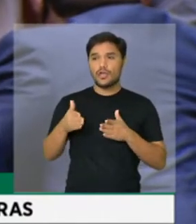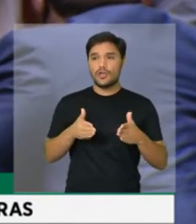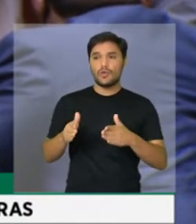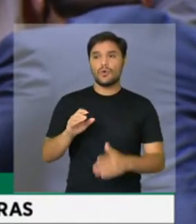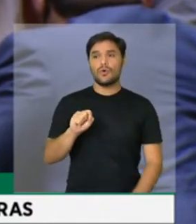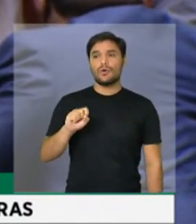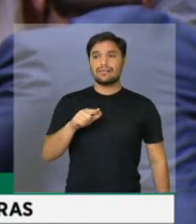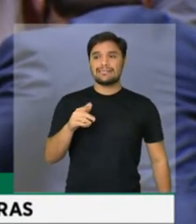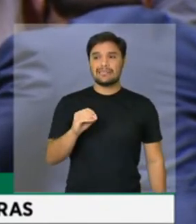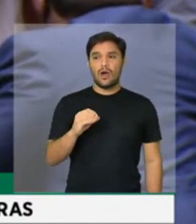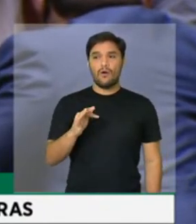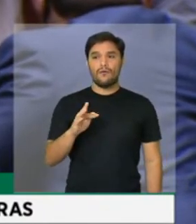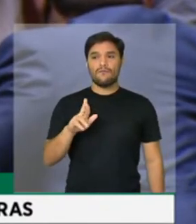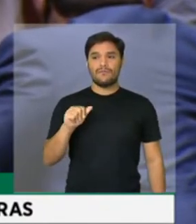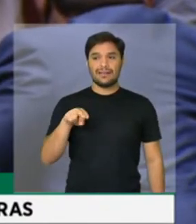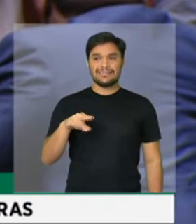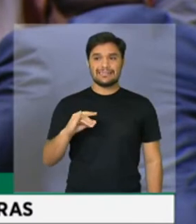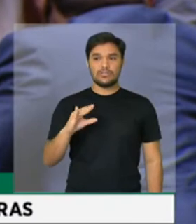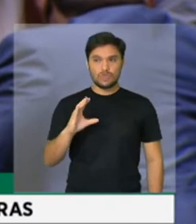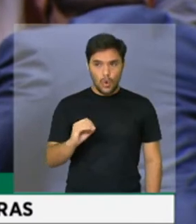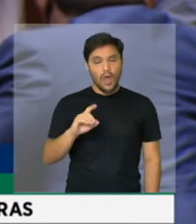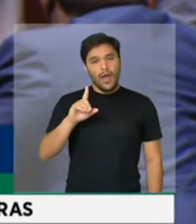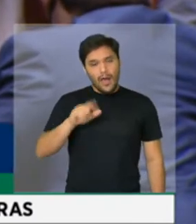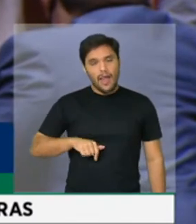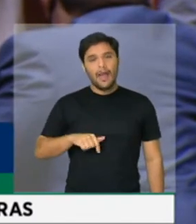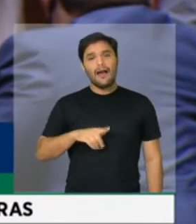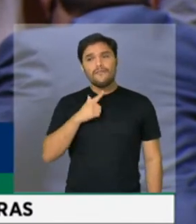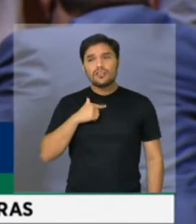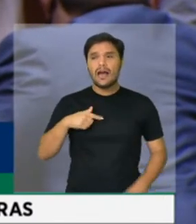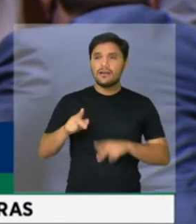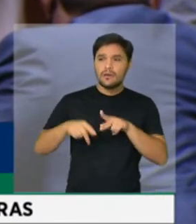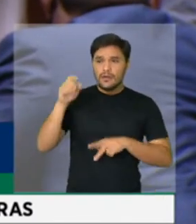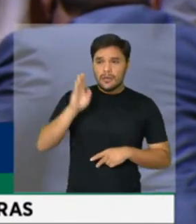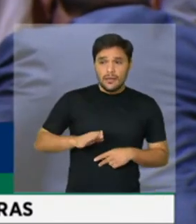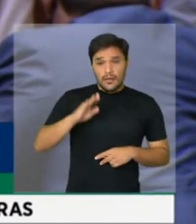VINICIUS. COMO ORIENTA O PSDB? -- [DEPUTADO]: SR. PRESIDENTE, QUEREMOS DESTACAR E REALÇAR O RELATÓRIO QUE